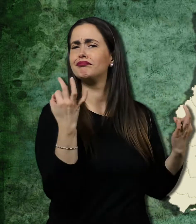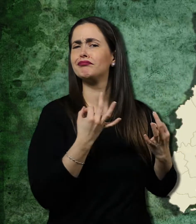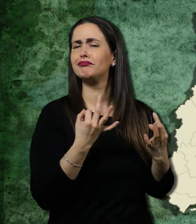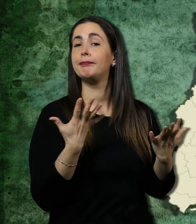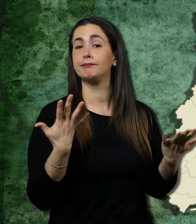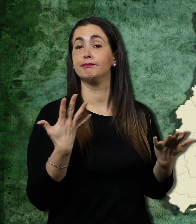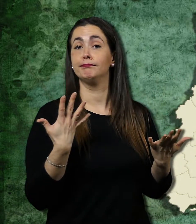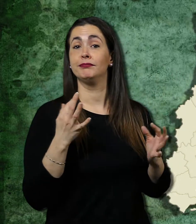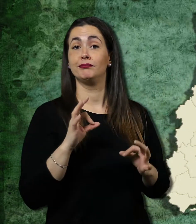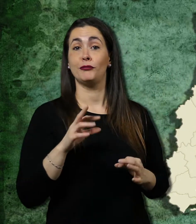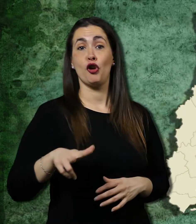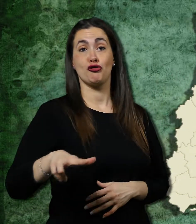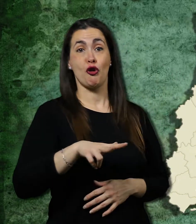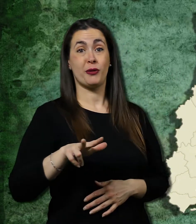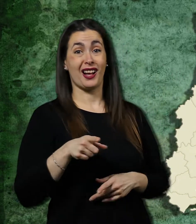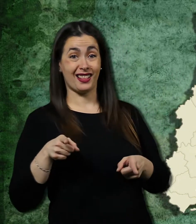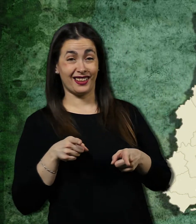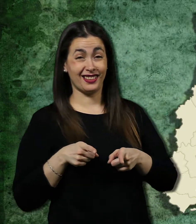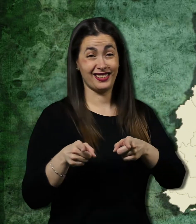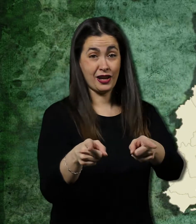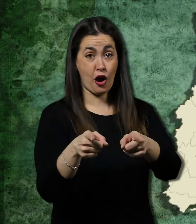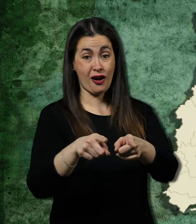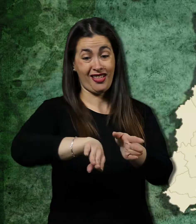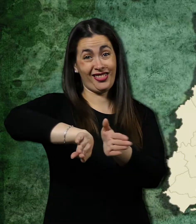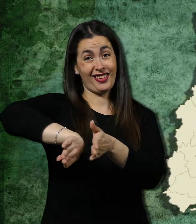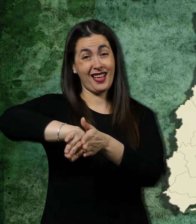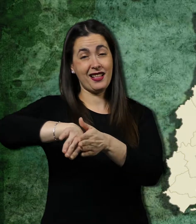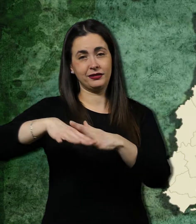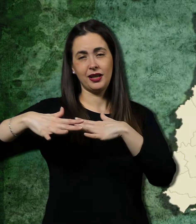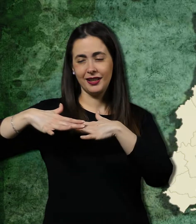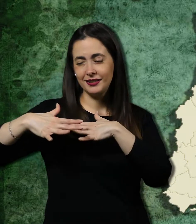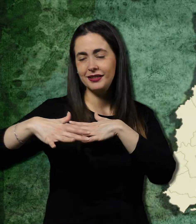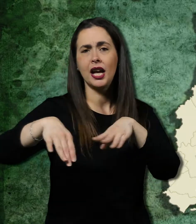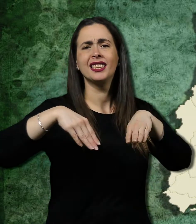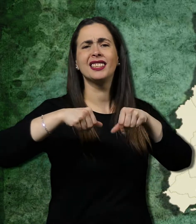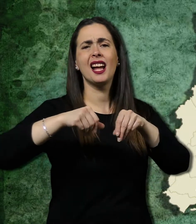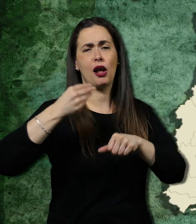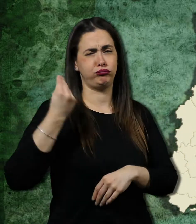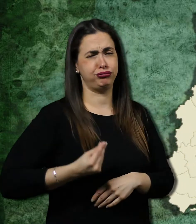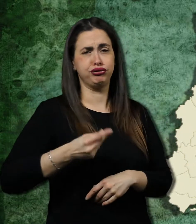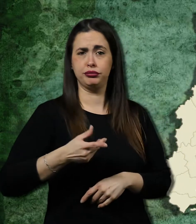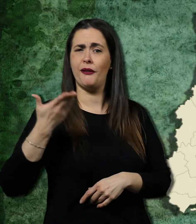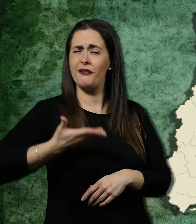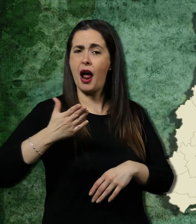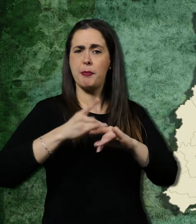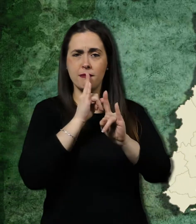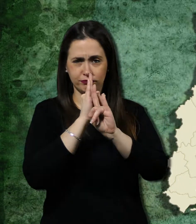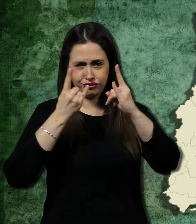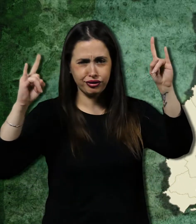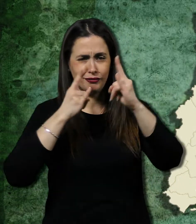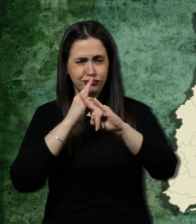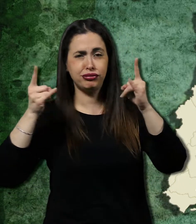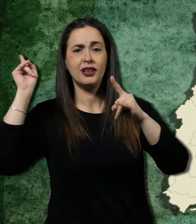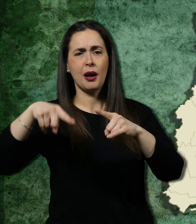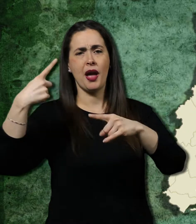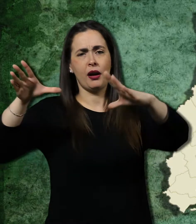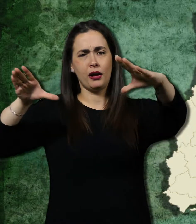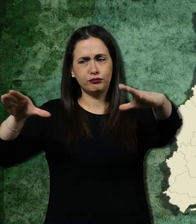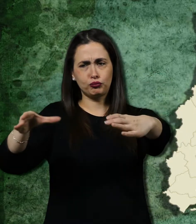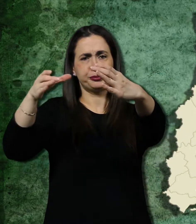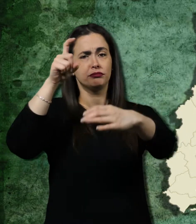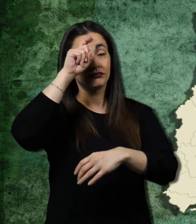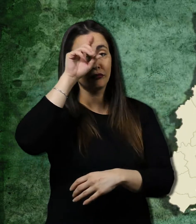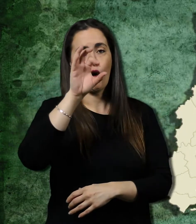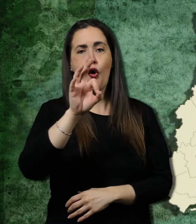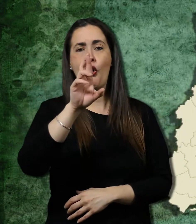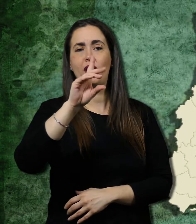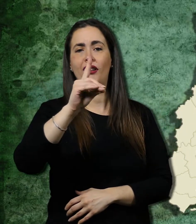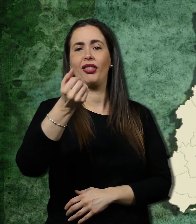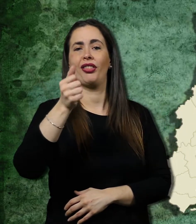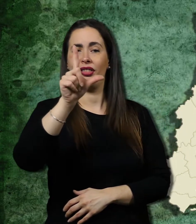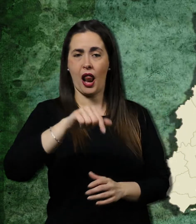Destacat: Situada en unes terres fèrtils a la riba dreta del Llobregat i envoltada pel massís de l'Ordal,